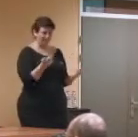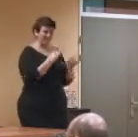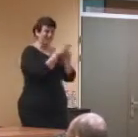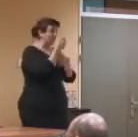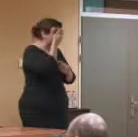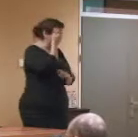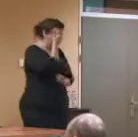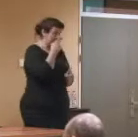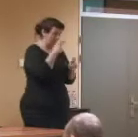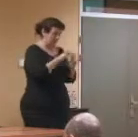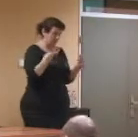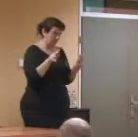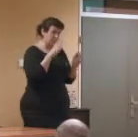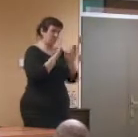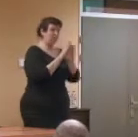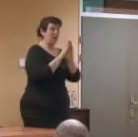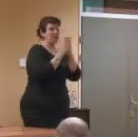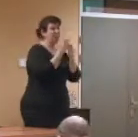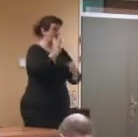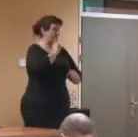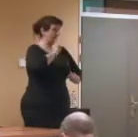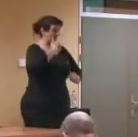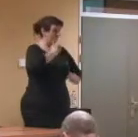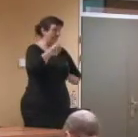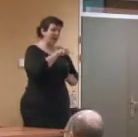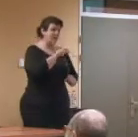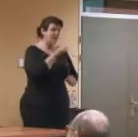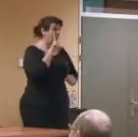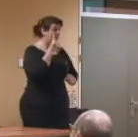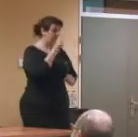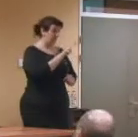lo comparo con el libro de Al Capone, salvando las distancias. Al Capone mató a